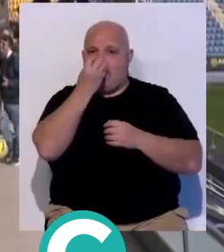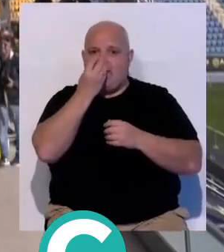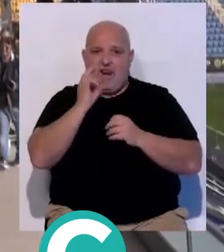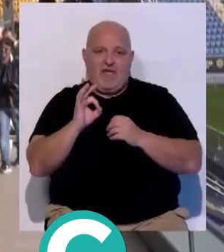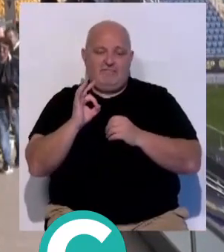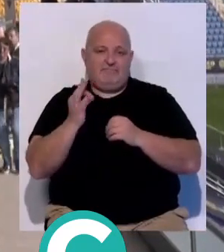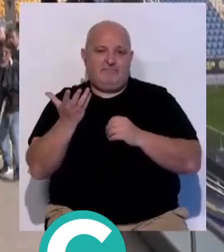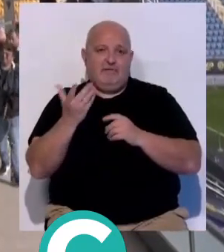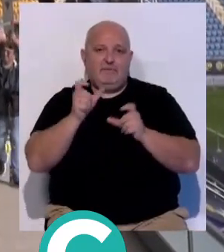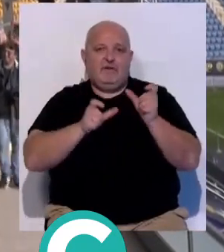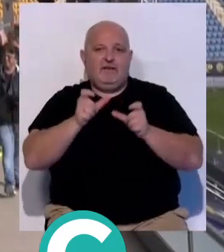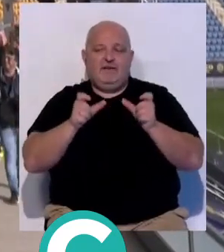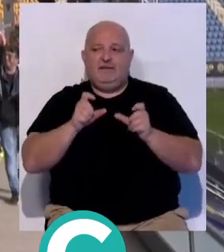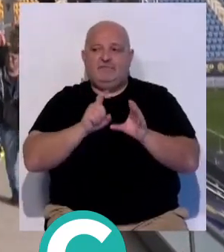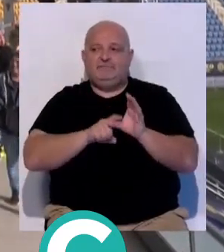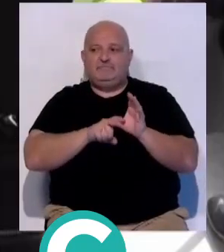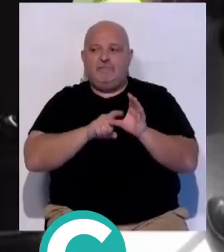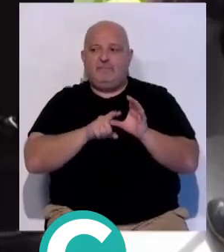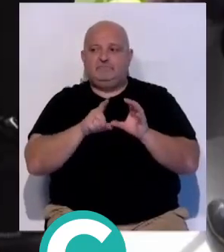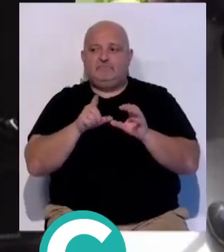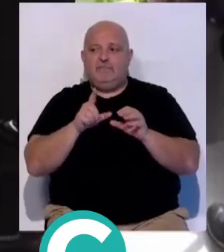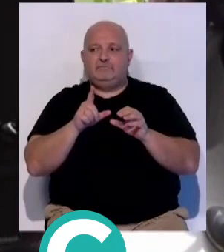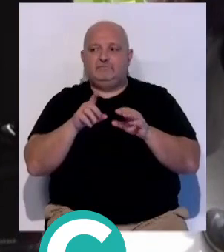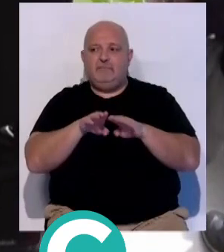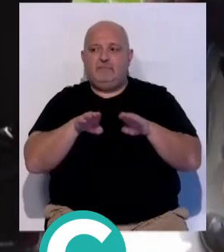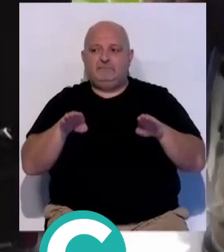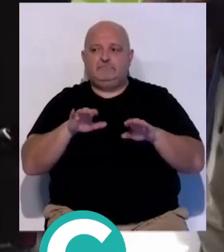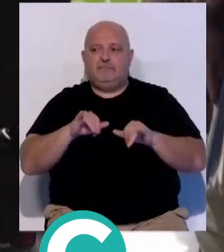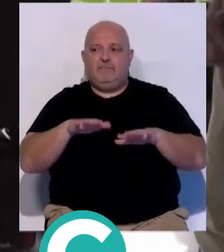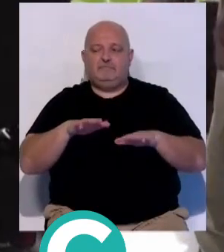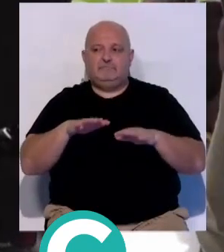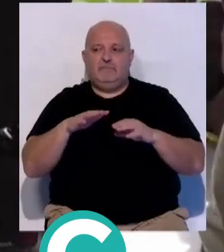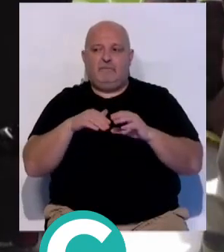y las personas que estabais participando de las mesas también estabais resguardado porque el club